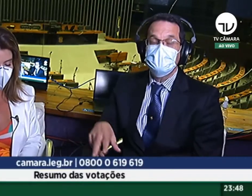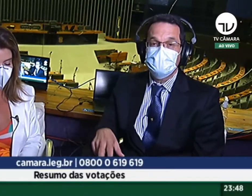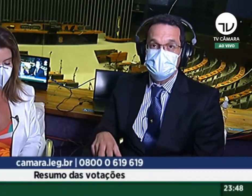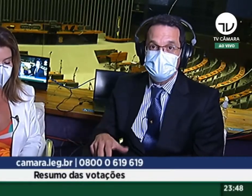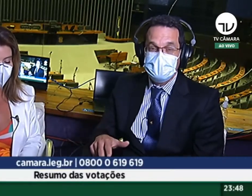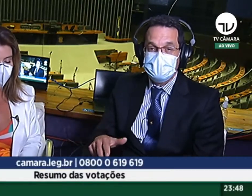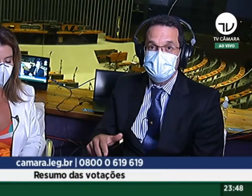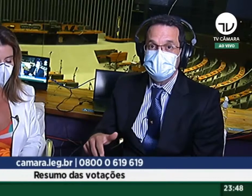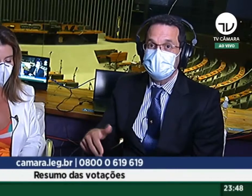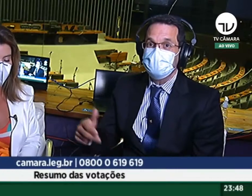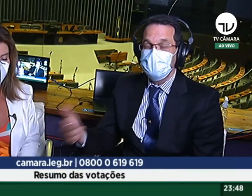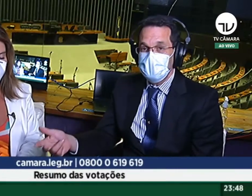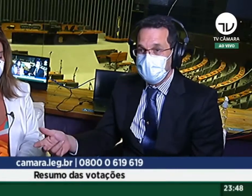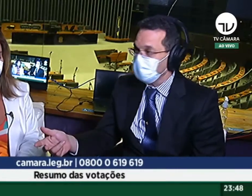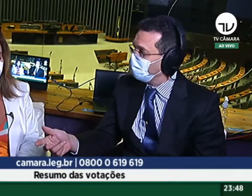AQUI DA CÂMARA JÁ HAVIAM APROVADO CONVITE PARA QUE O